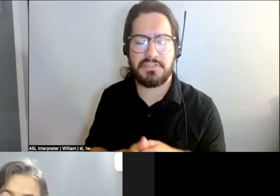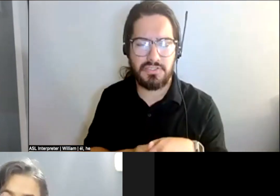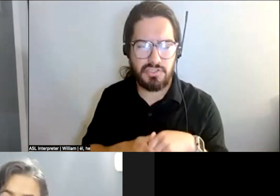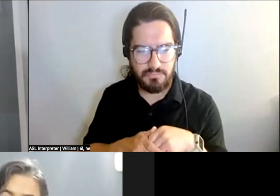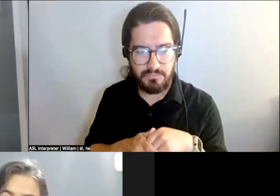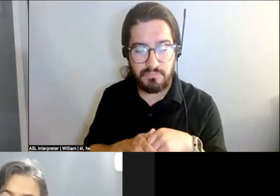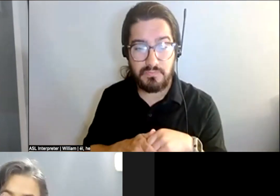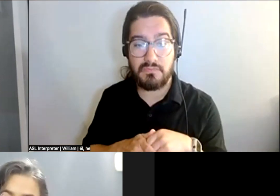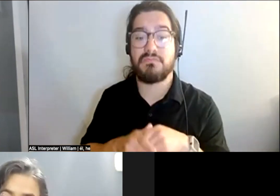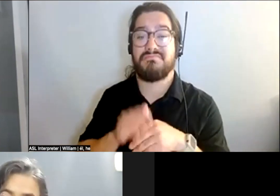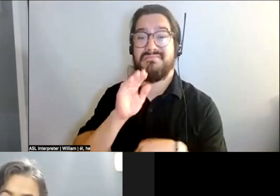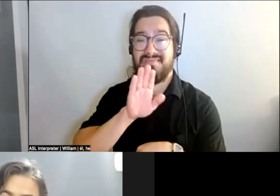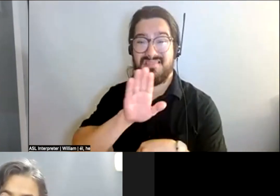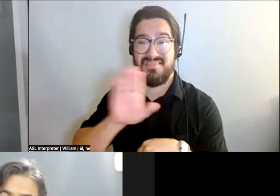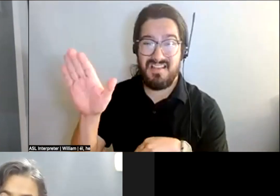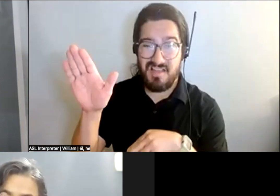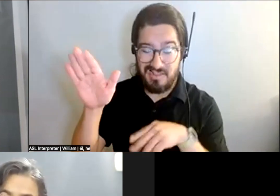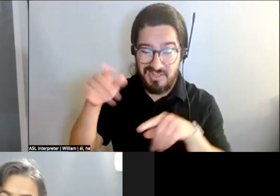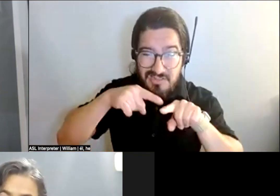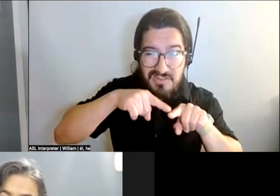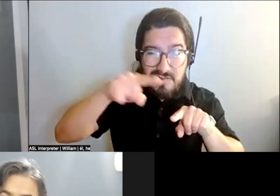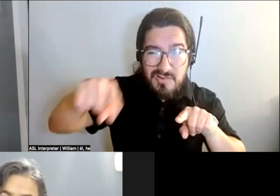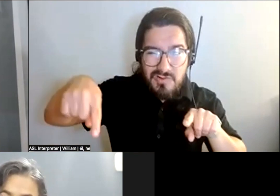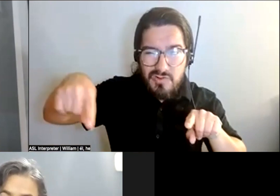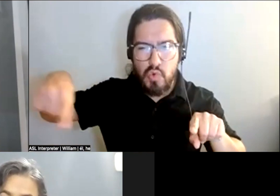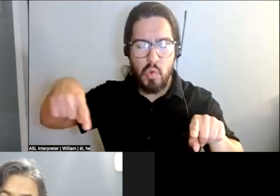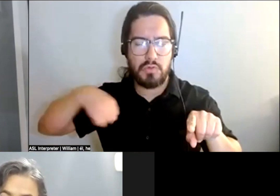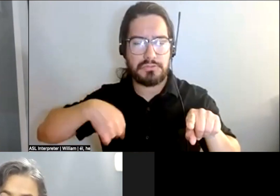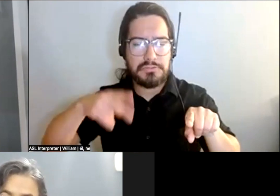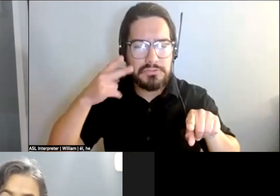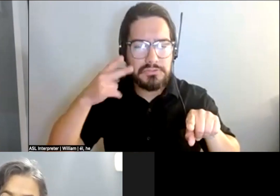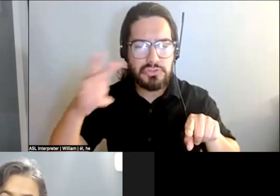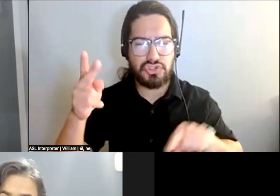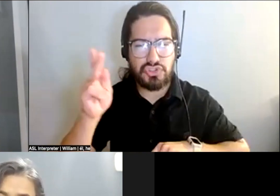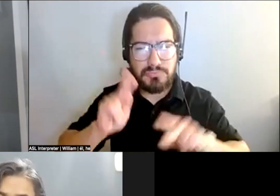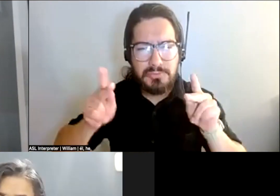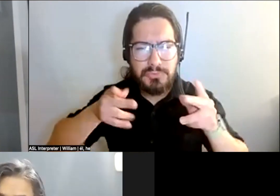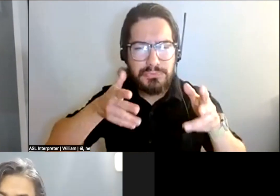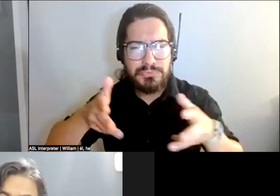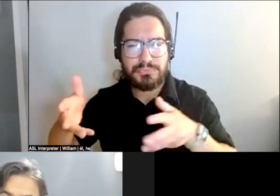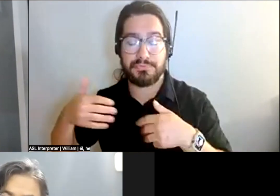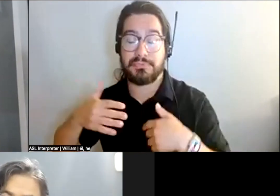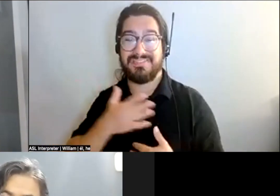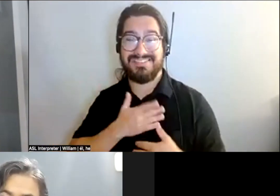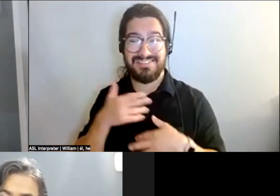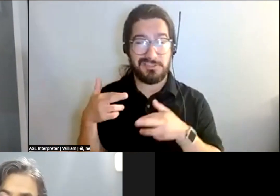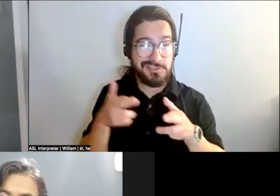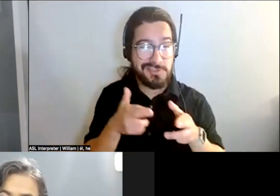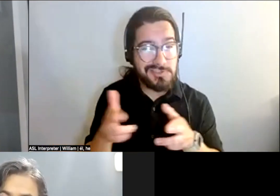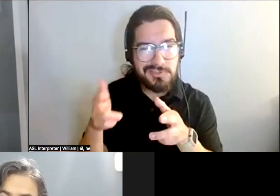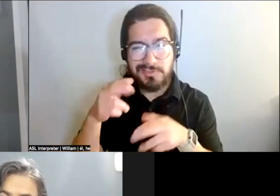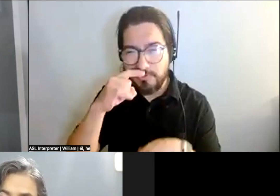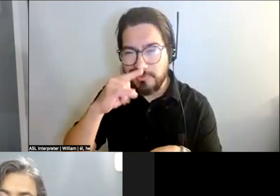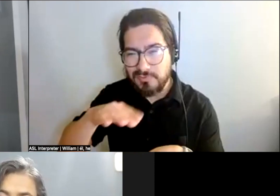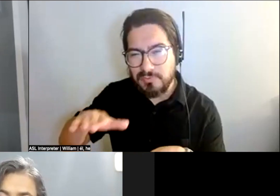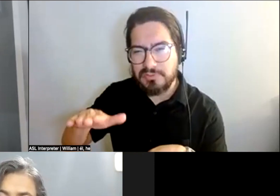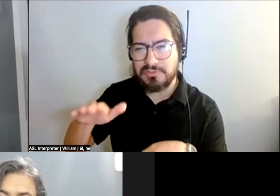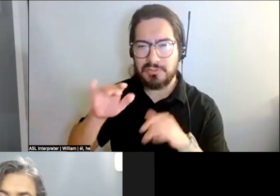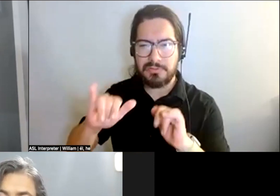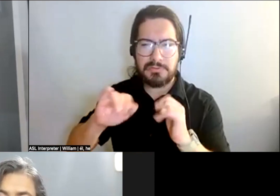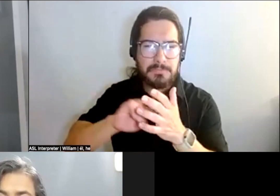El río de mi infancia es un silencio atroz y un rencor minuciosamente entretejido.